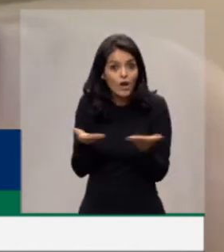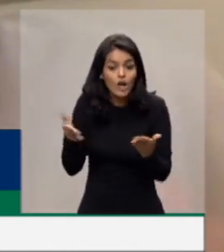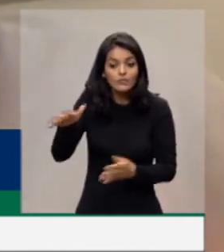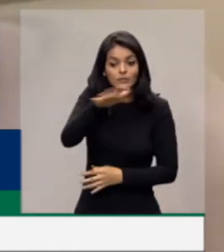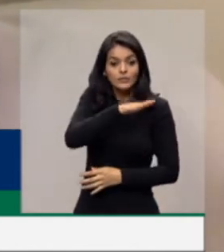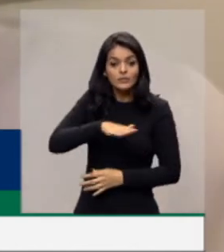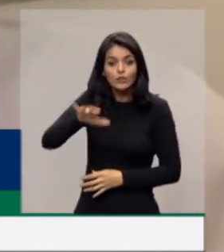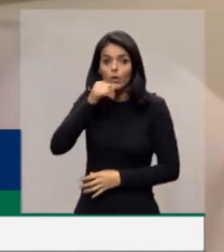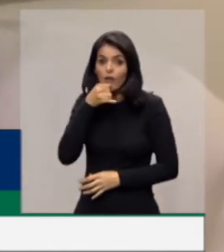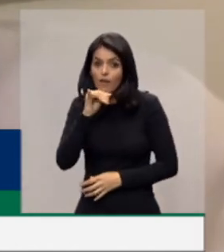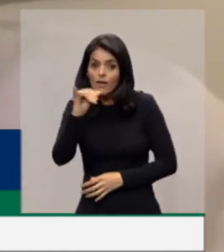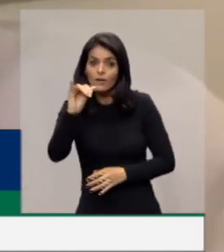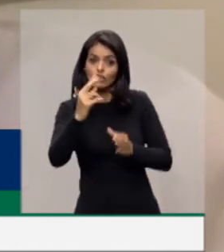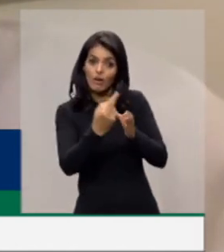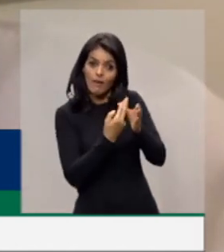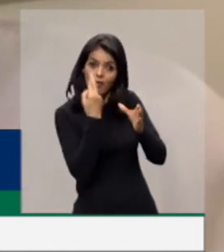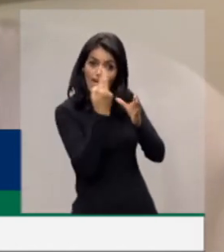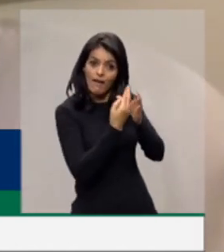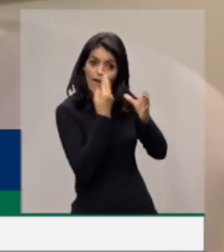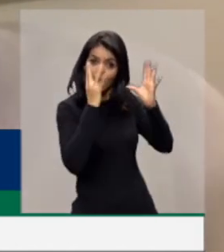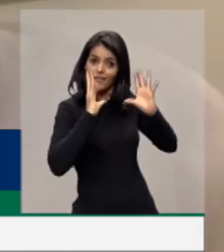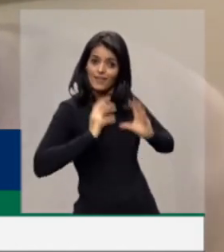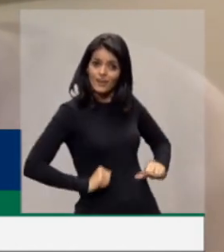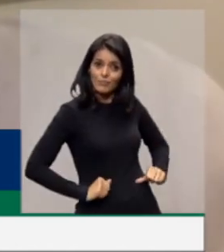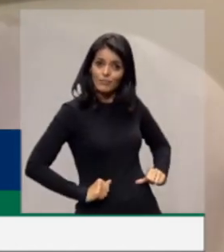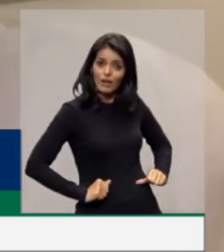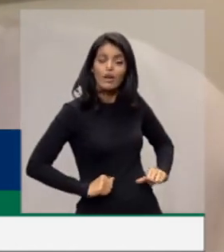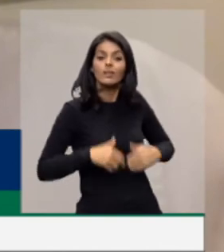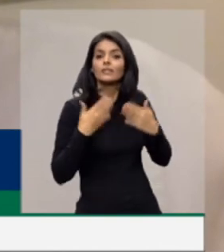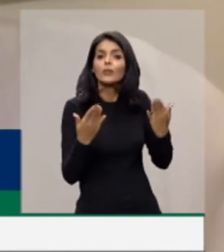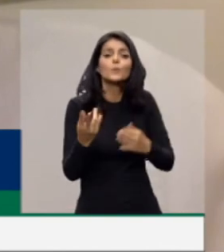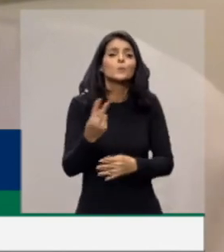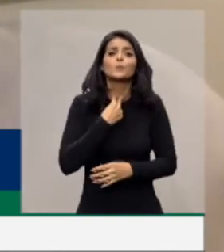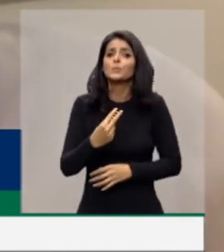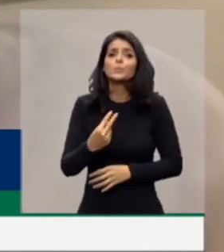OPORTUNIDADE DO PAÍS TEM DE CRESCER, DESENVOLVER, EXERCER ALGUM PROTAGONISMO MUNDIAL É NO SETOR DAS ENERGIAS RENOVÁ